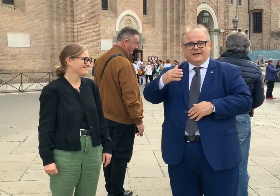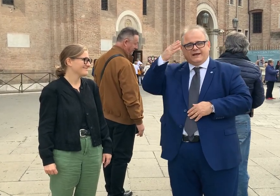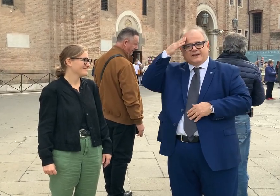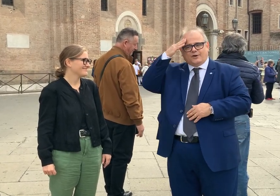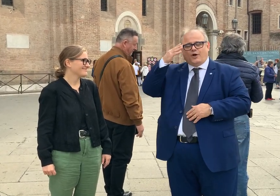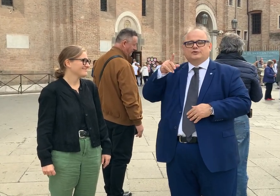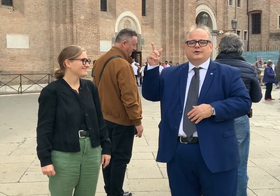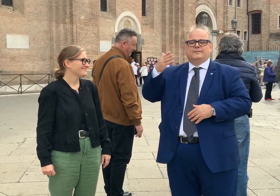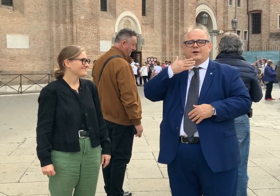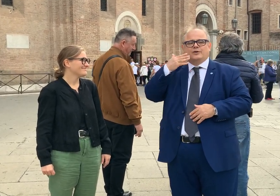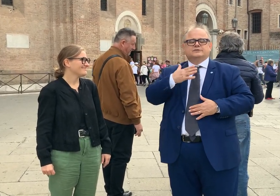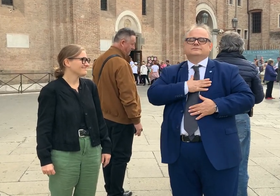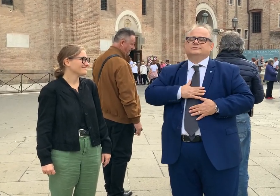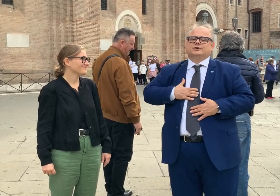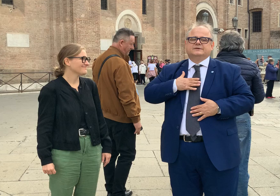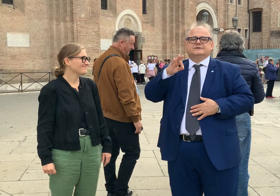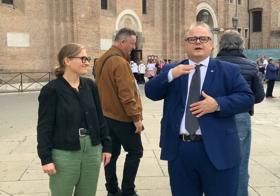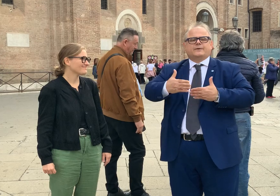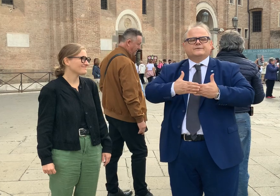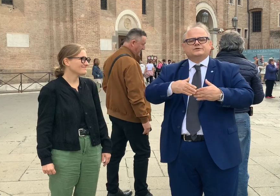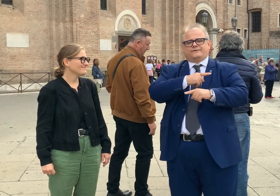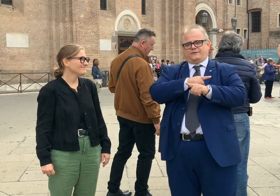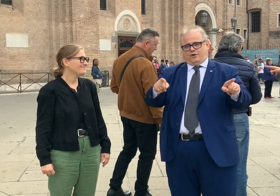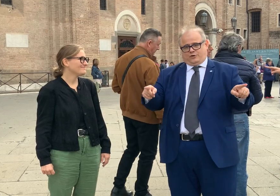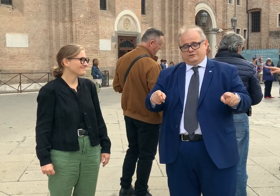Il ricordo e l'esempio di Magarotto vive in noi.